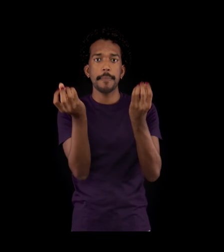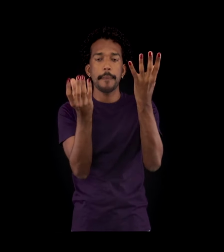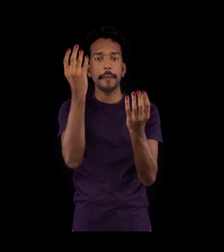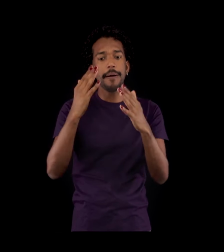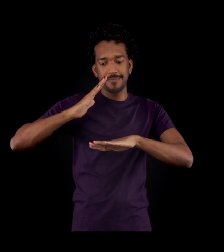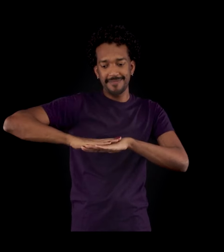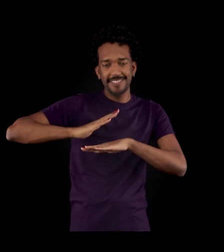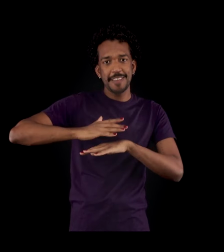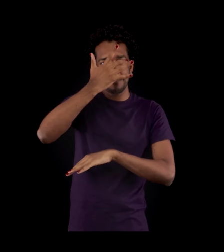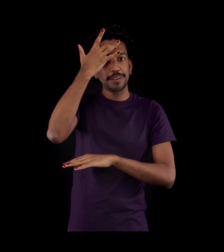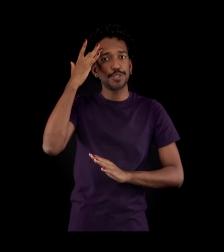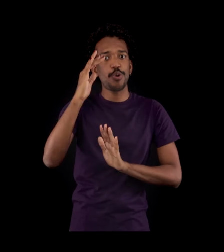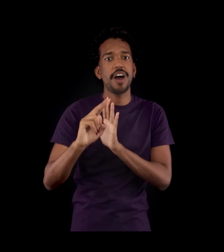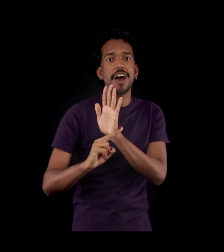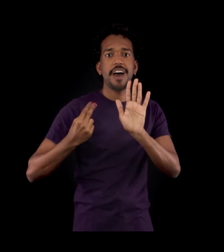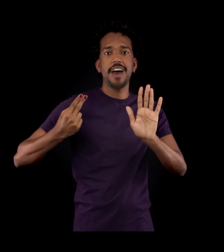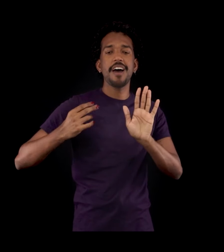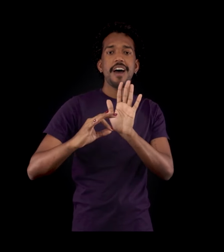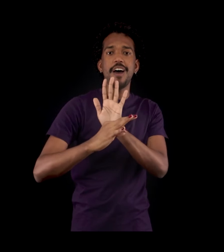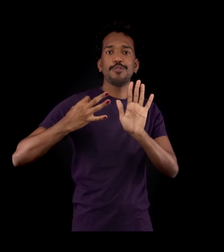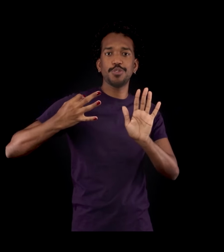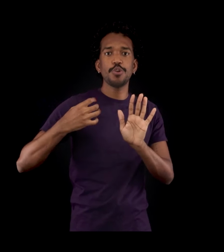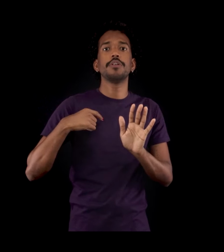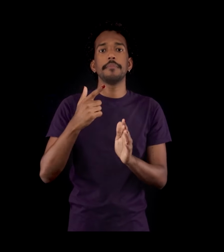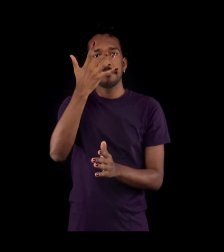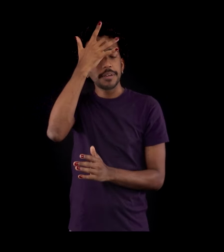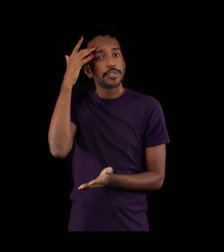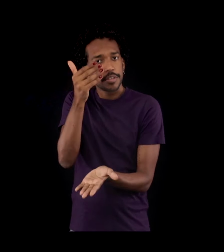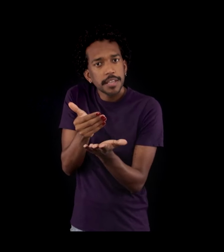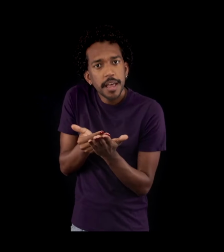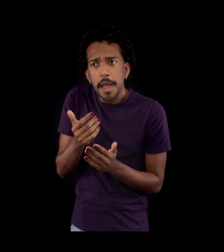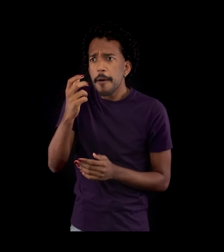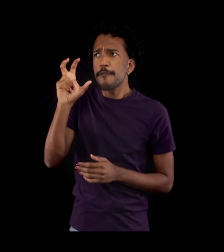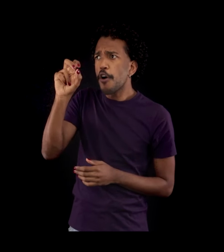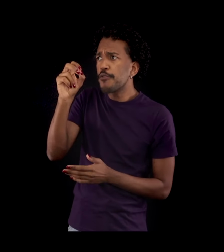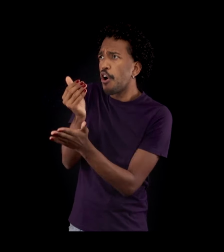Assim como eu via a minha avó, as iniciadas fazendo as danças,